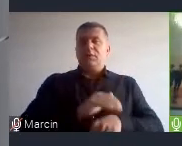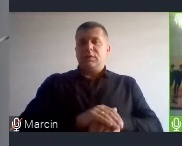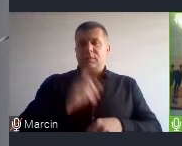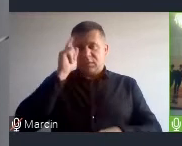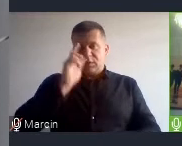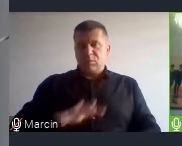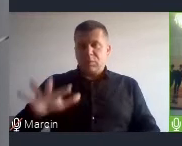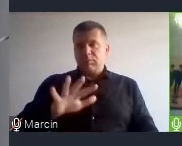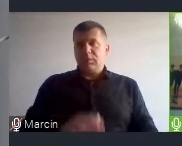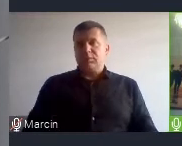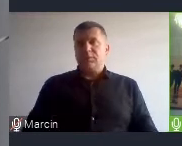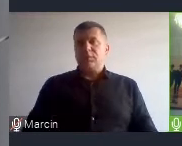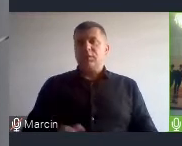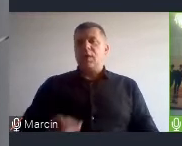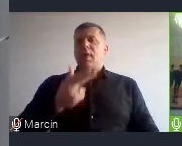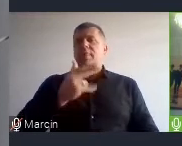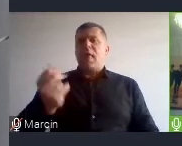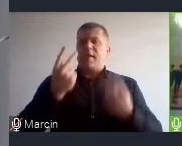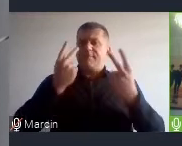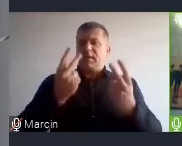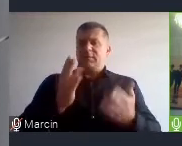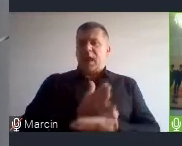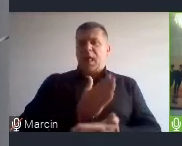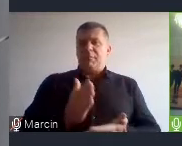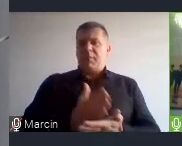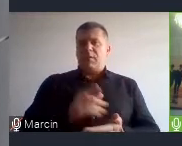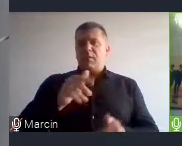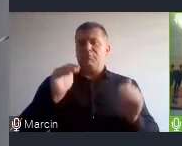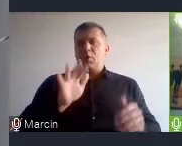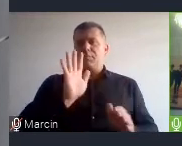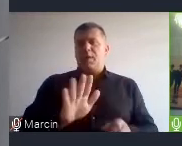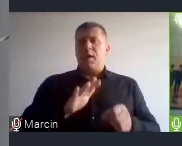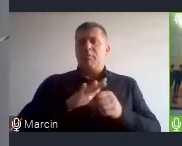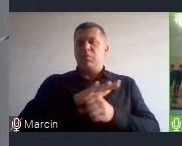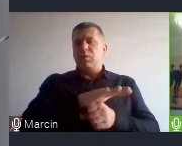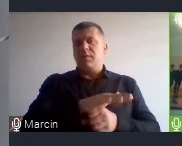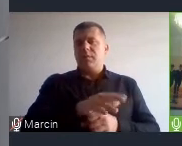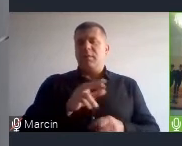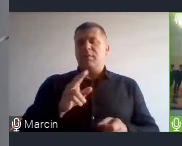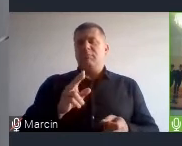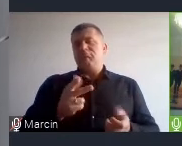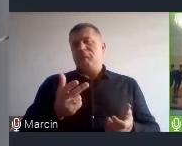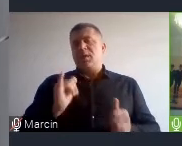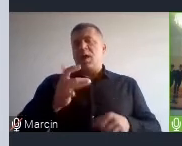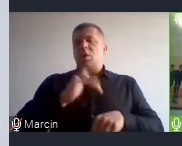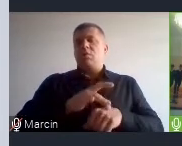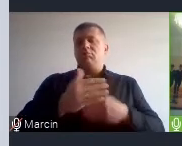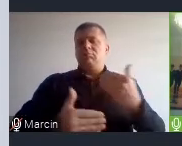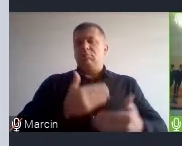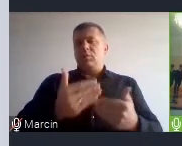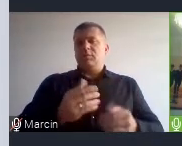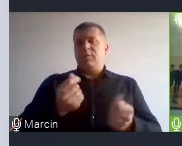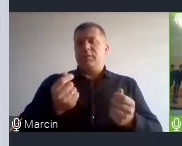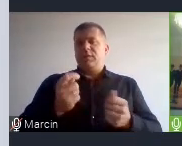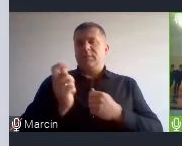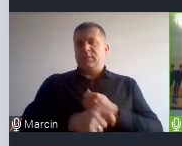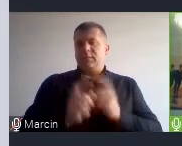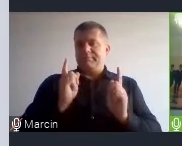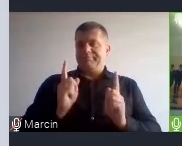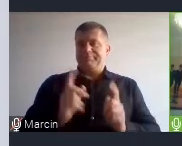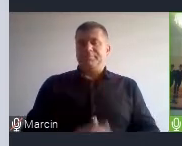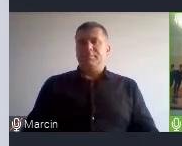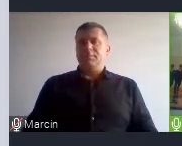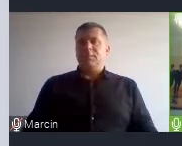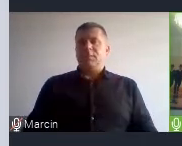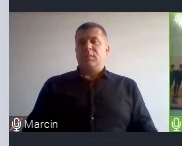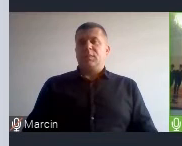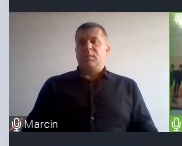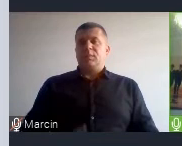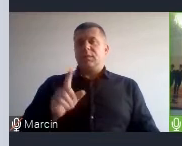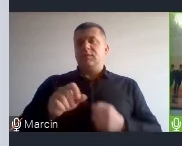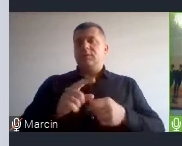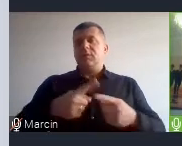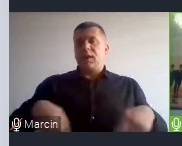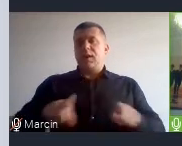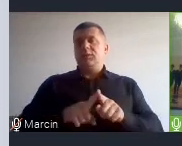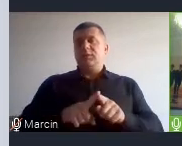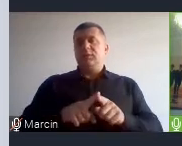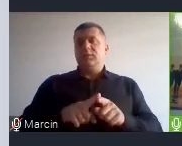Oczywiście o tych ich najważniejszych elementach, które mogą wpłynąć na ewentualne konsekwencje finansowe, związane z realizacją projektu.